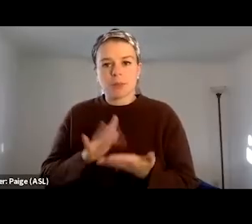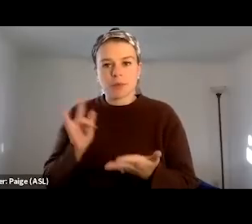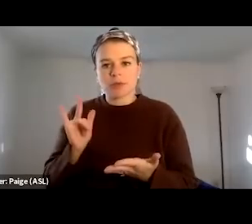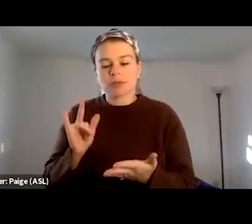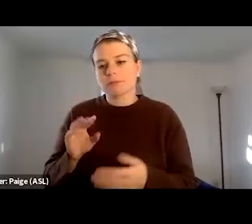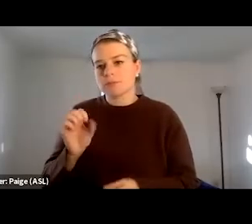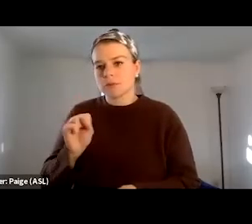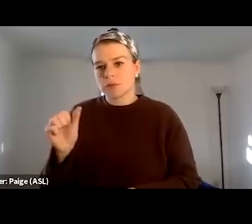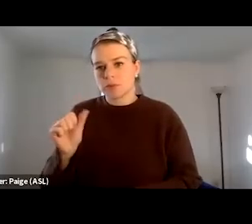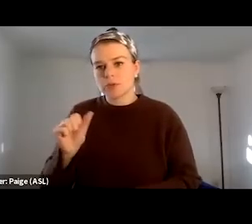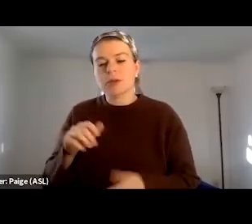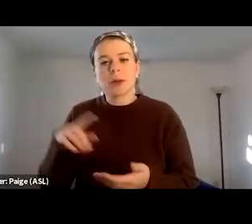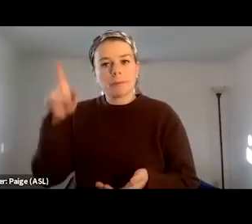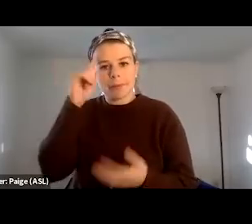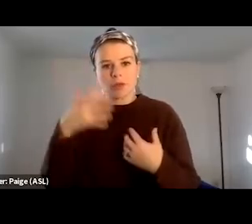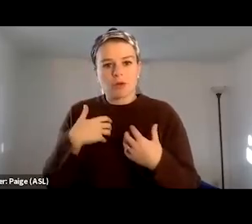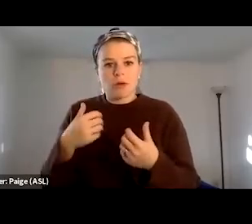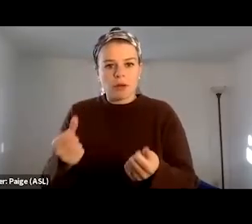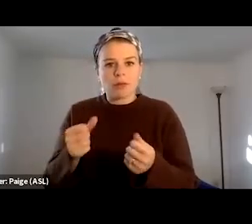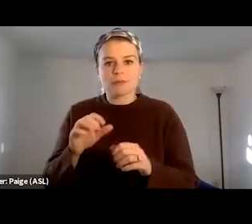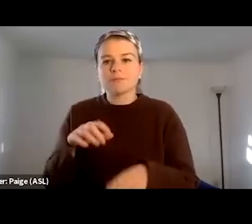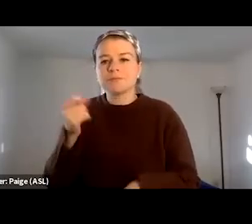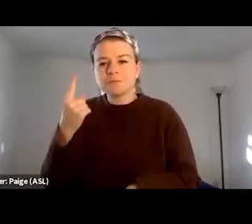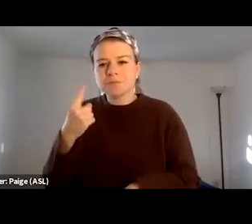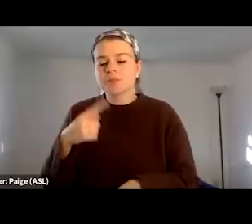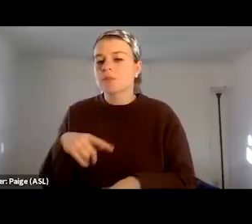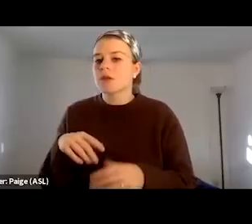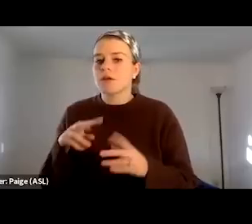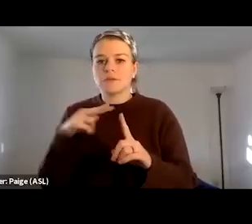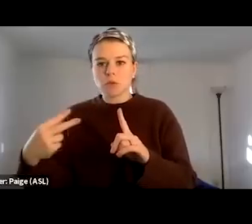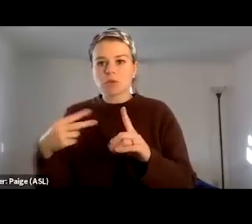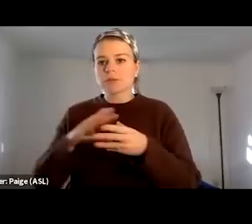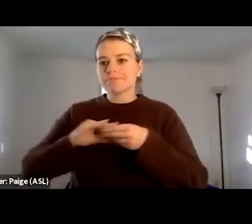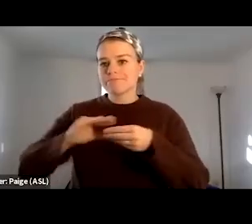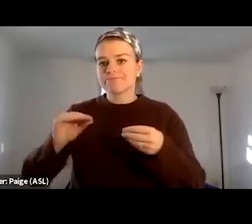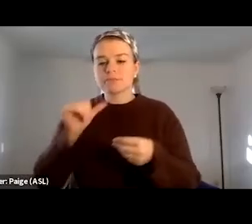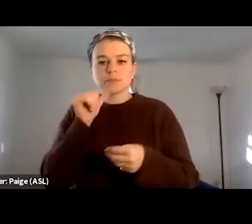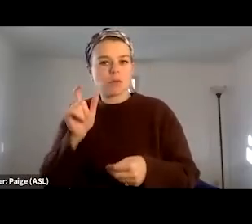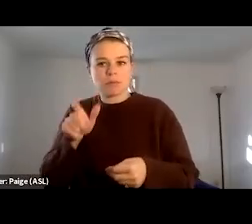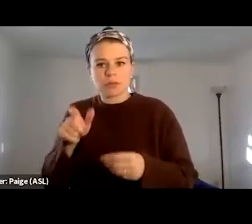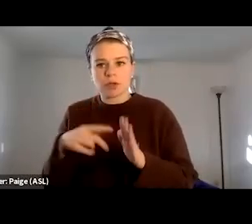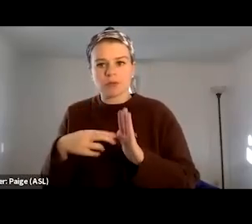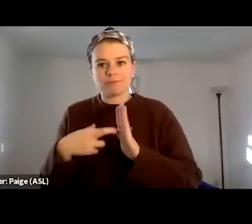pero las opiniones y puntos de vista expresados hoy no necesariamente reflejan los de SAMHSA o HHS.